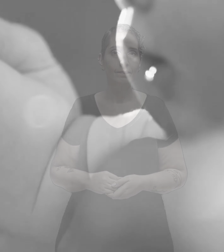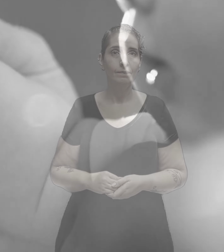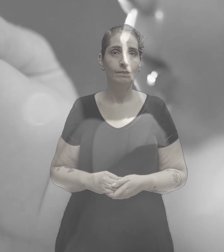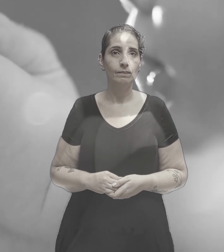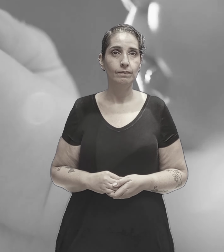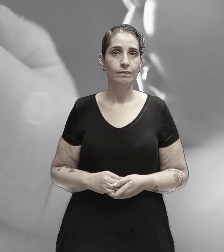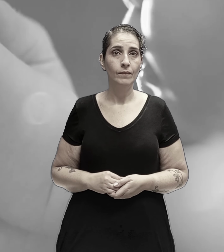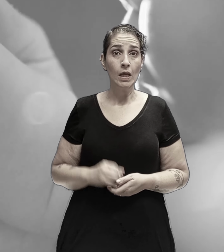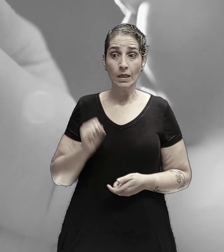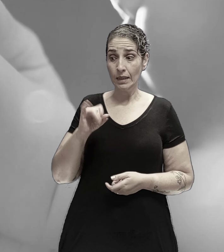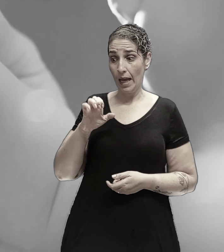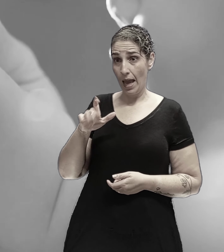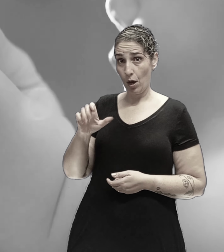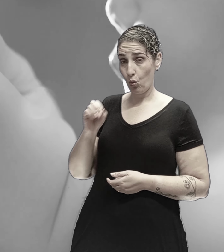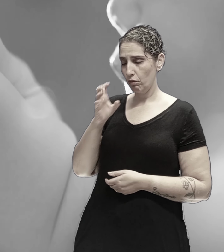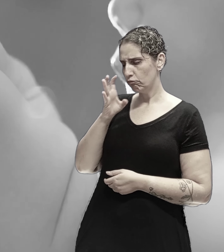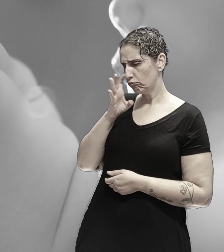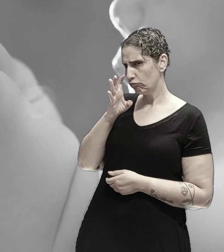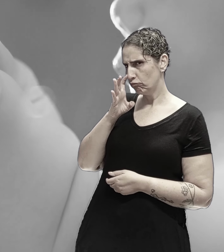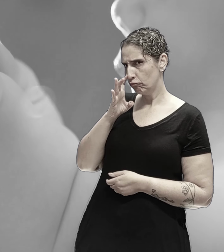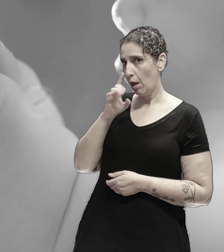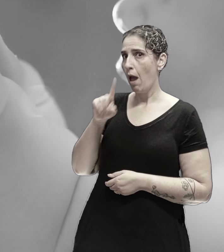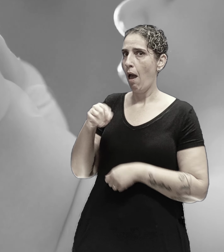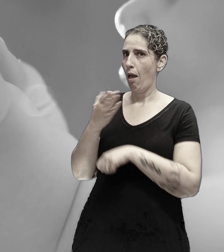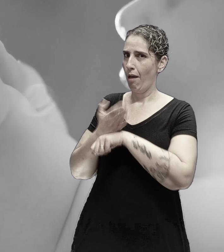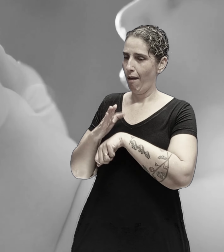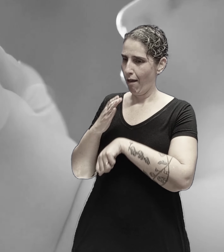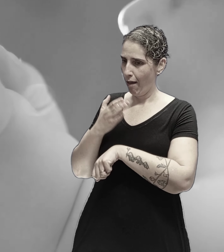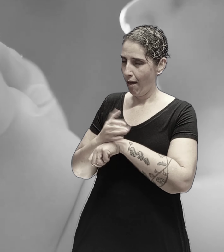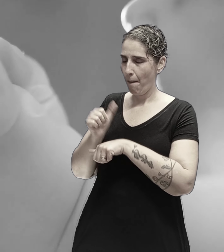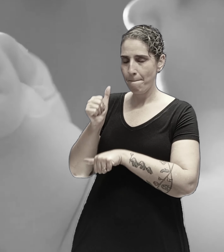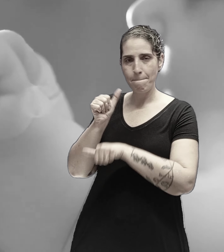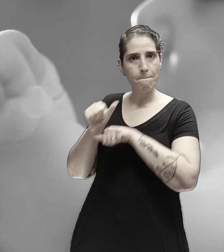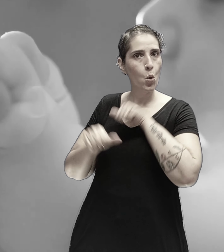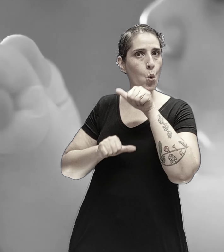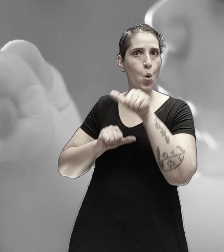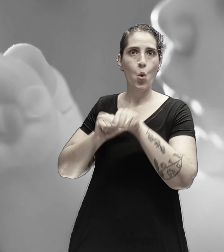O observar o ego é um exercício transformador.